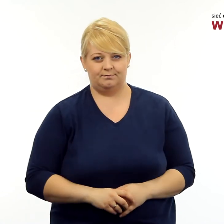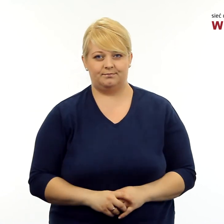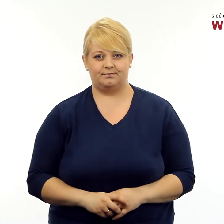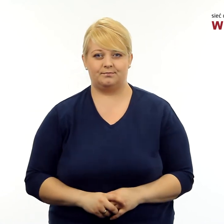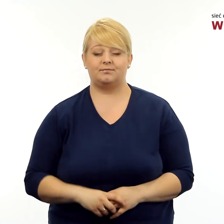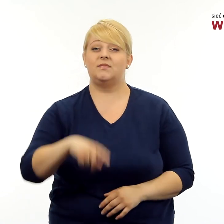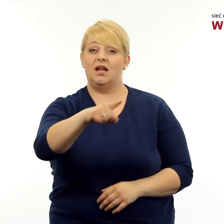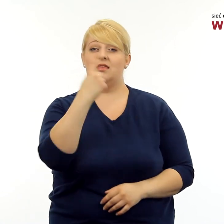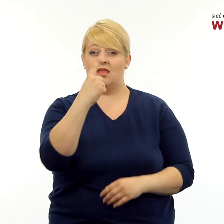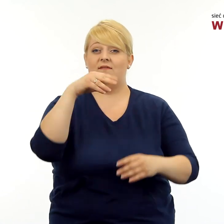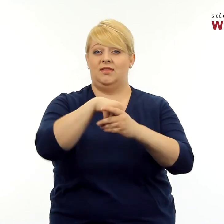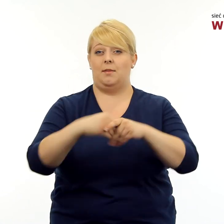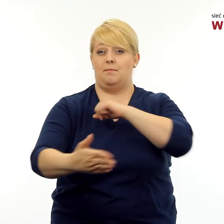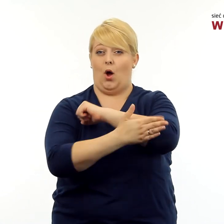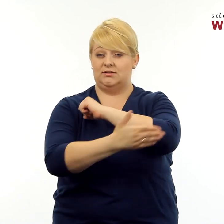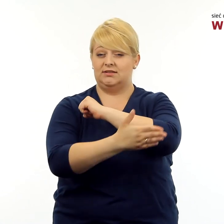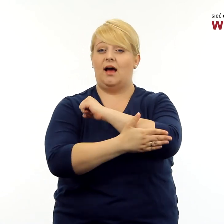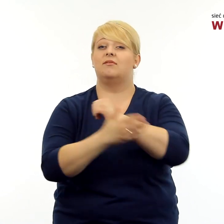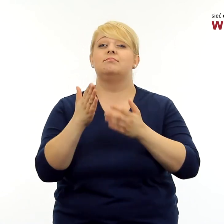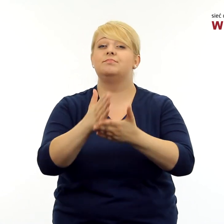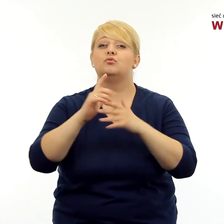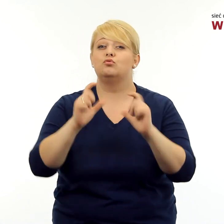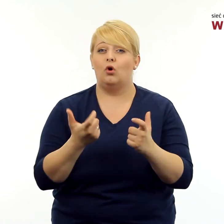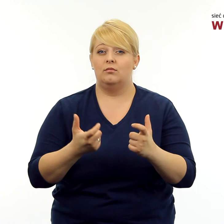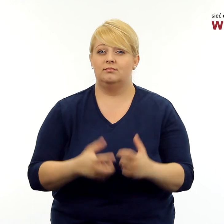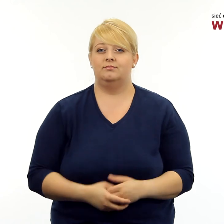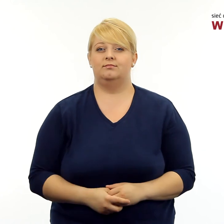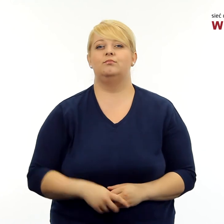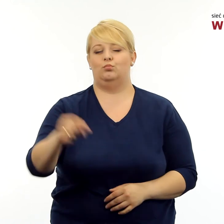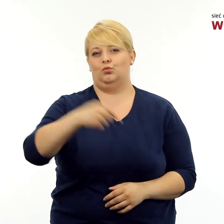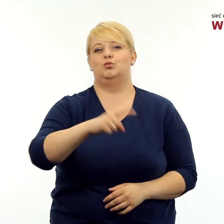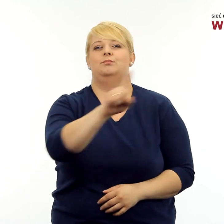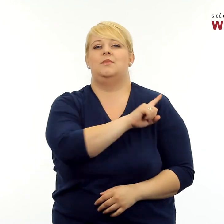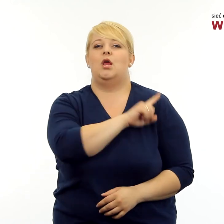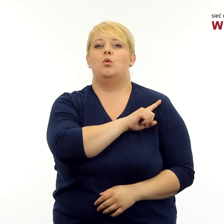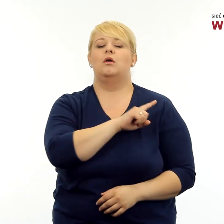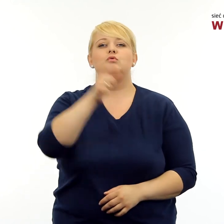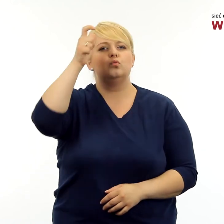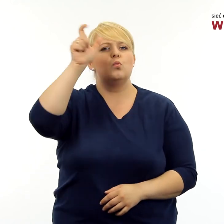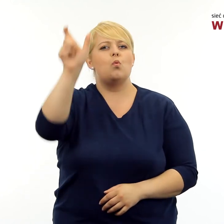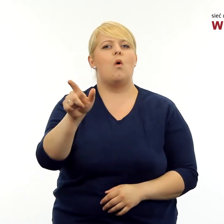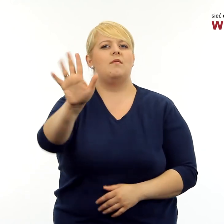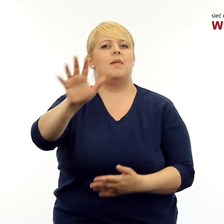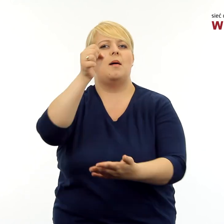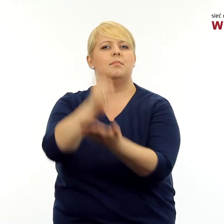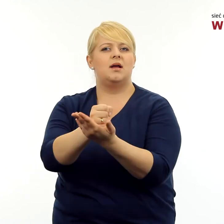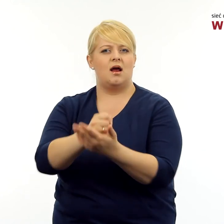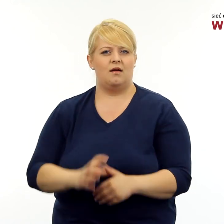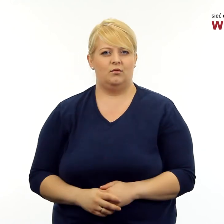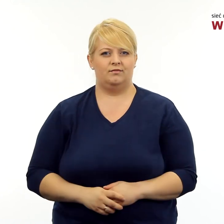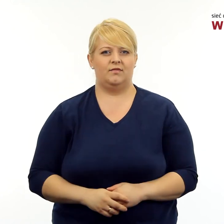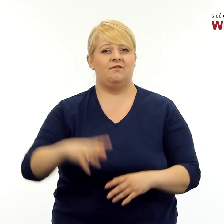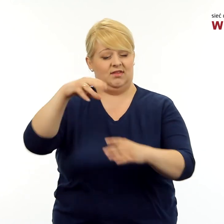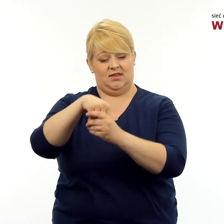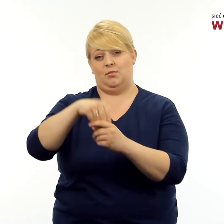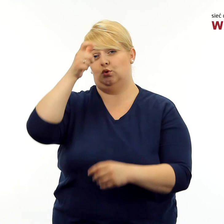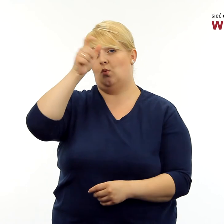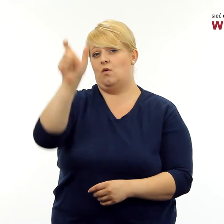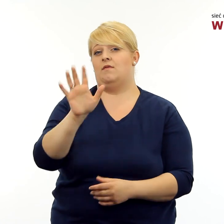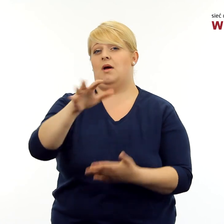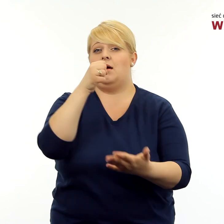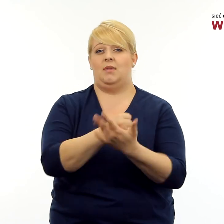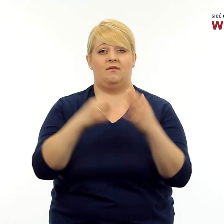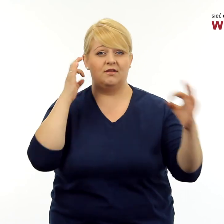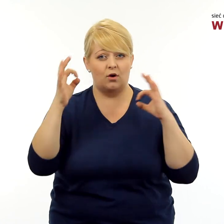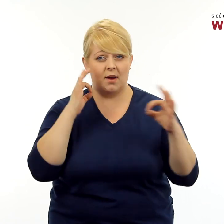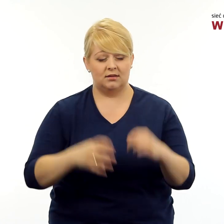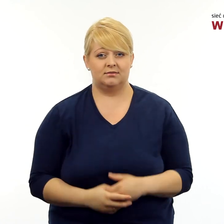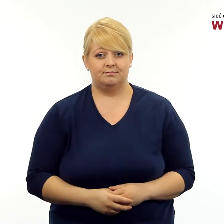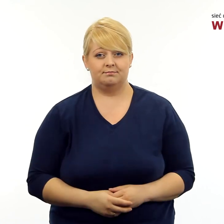Jednym z filarów tej misji jest stanie na straży praw człowieka, w tym prawa do informacji.